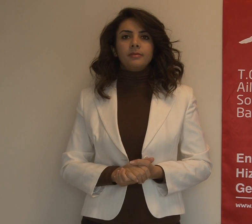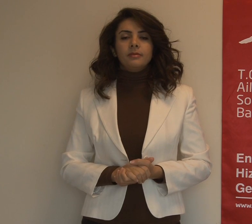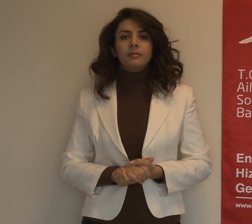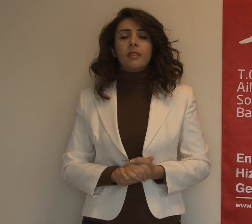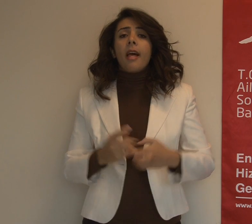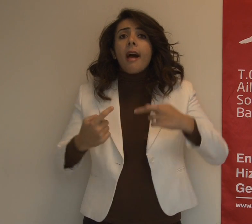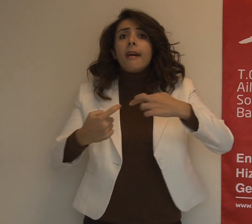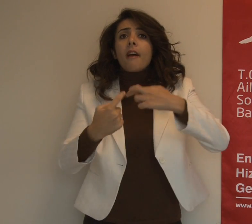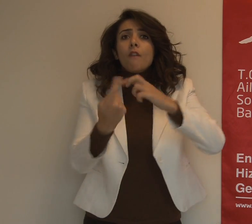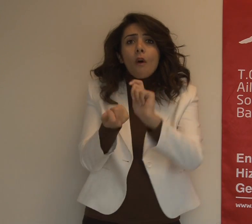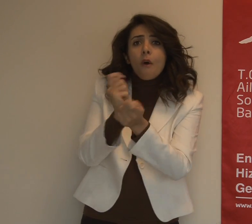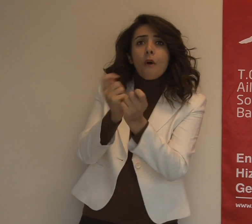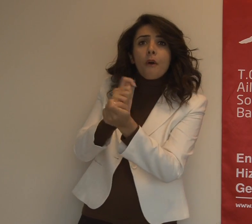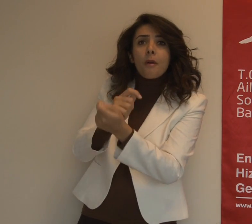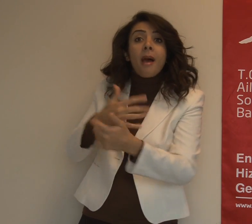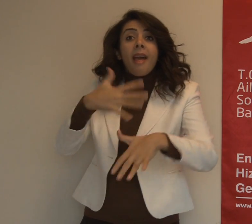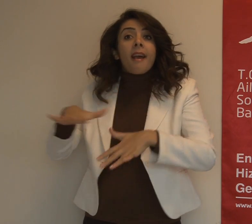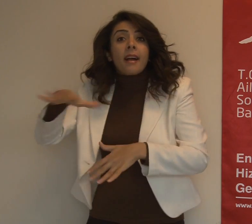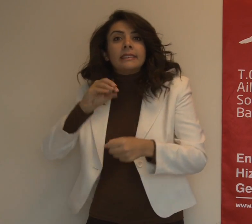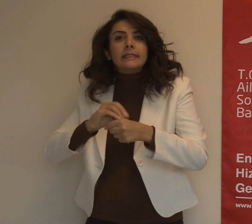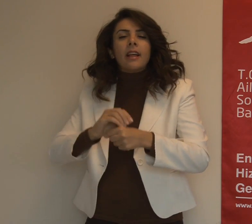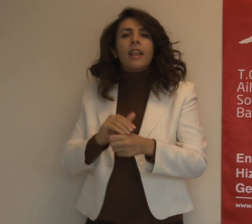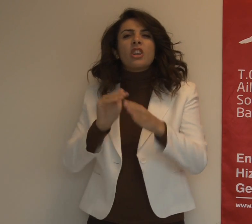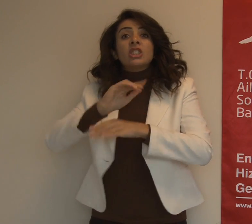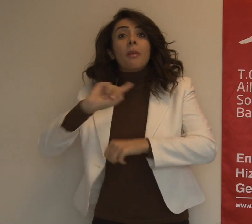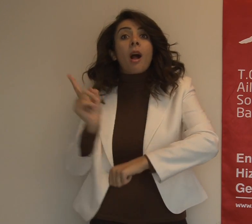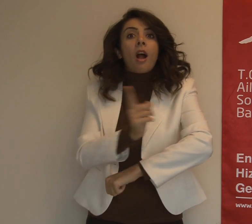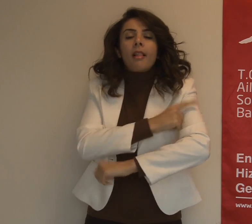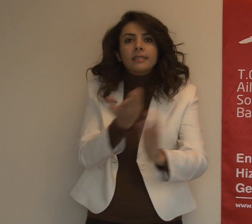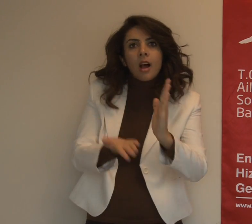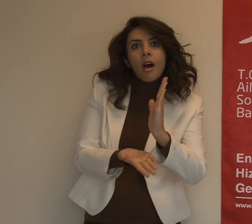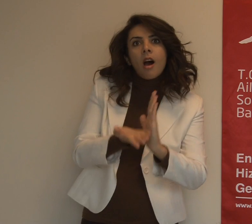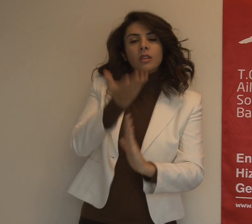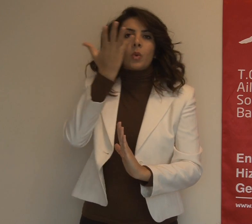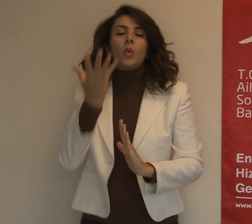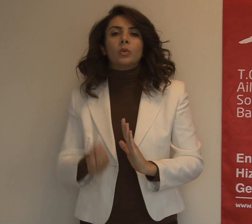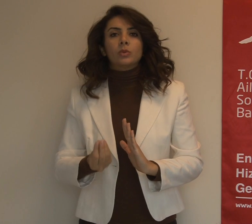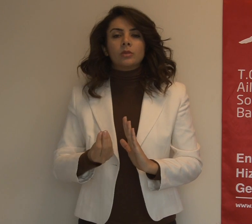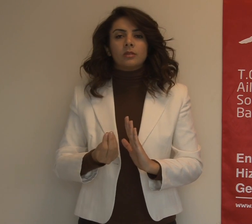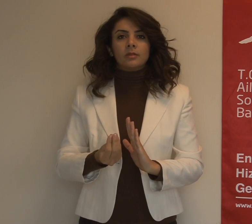"REFORMLAR ENGELLİLERİ YAŞAM KALİTESİNİ ARTIRDI"